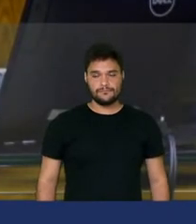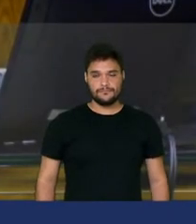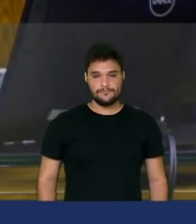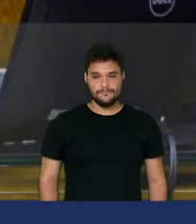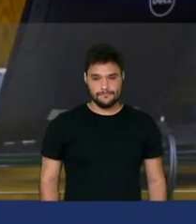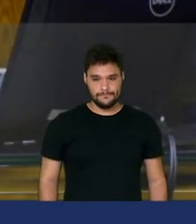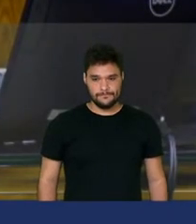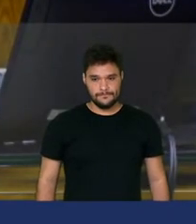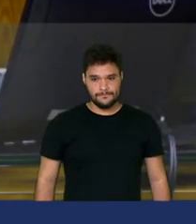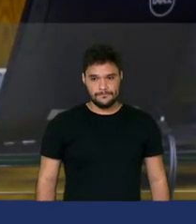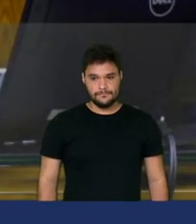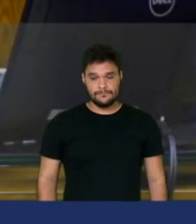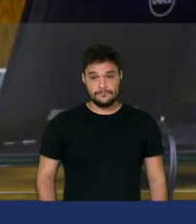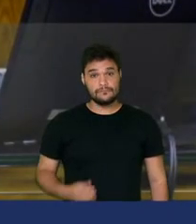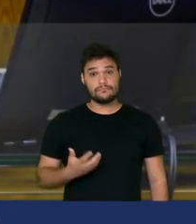VAI APRESENTAR QUESTÃO DE ORDEM.